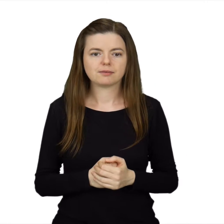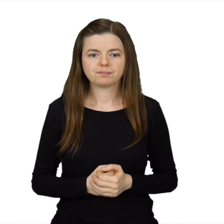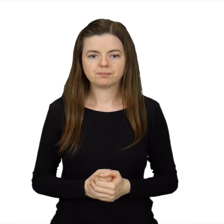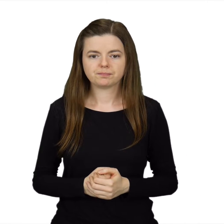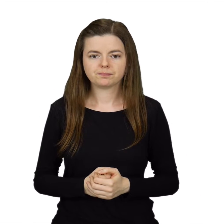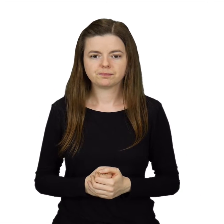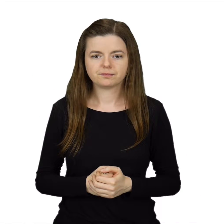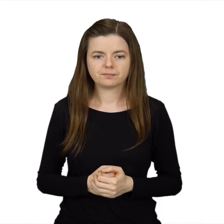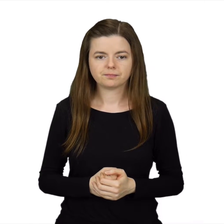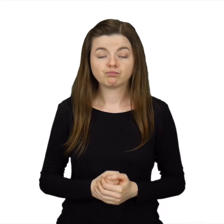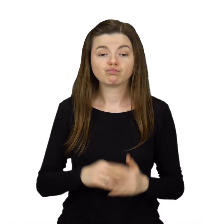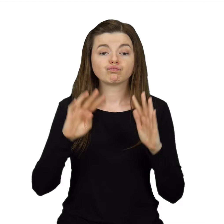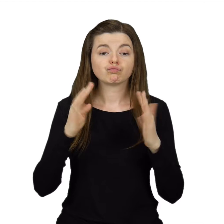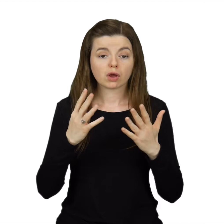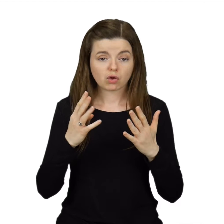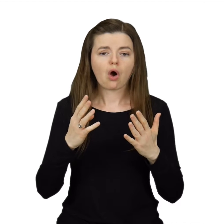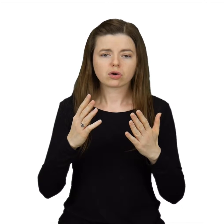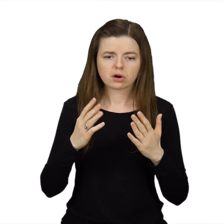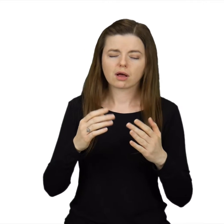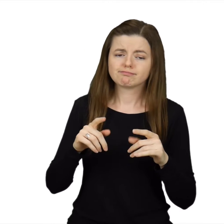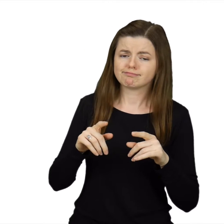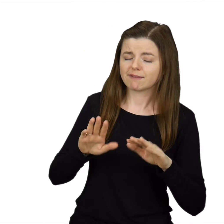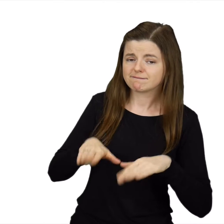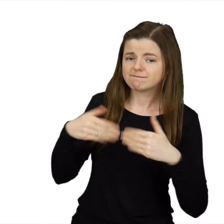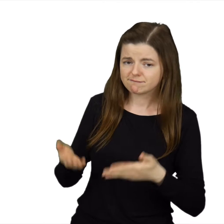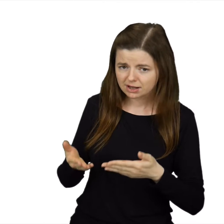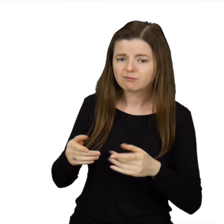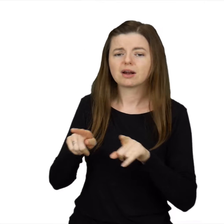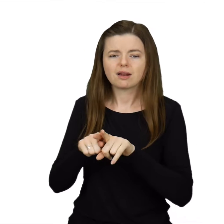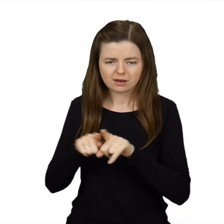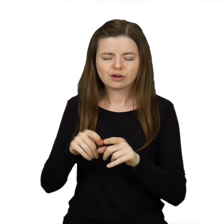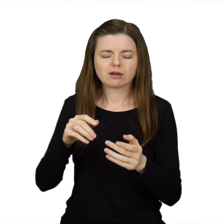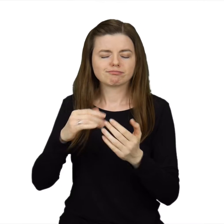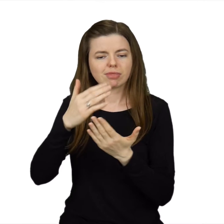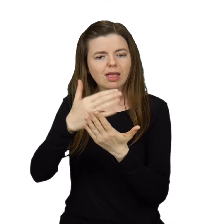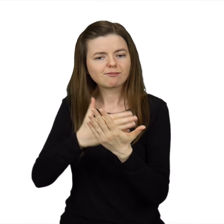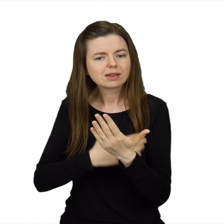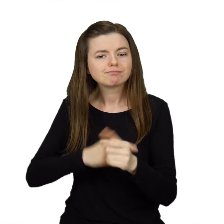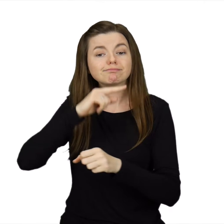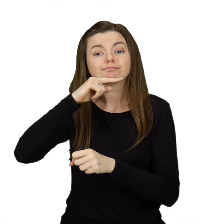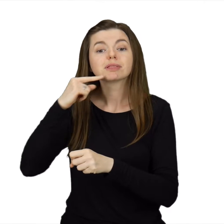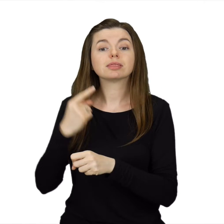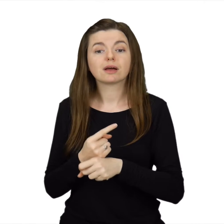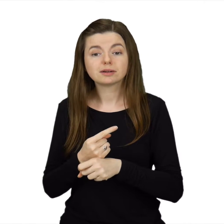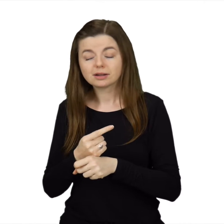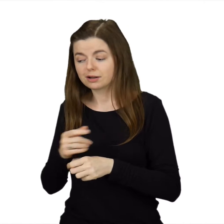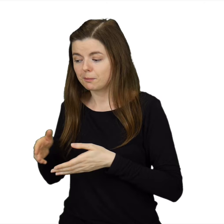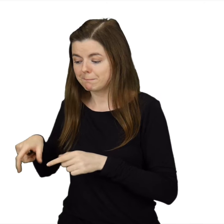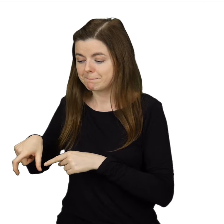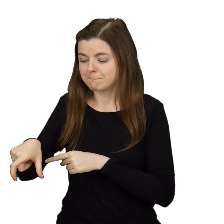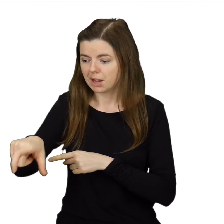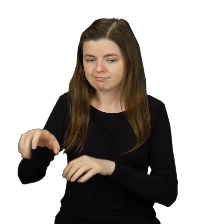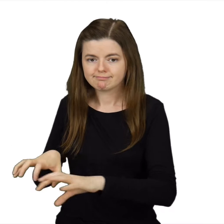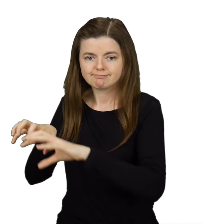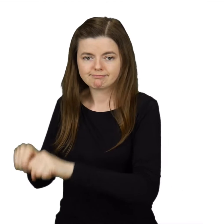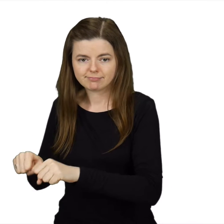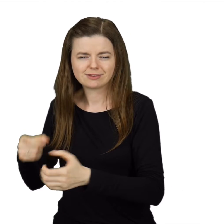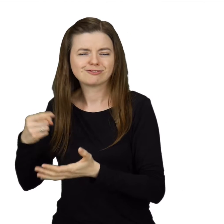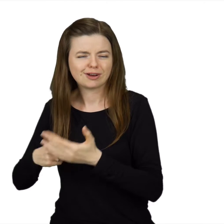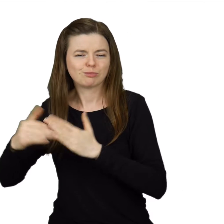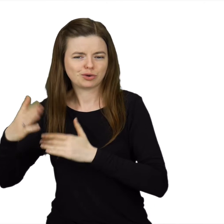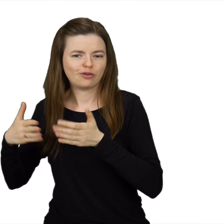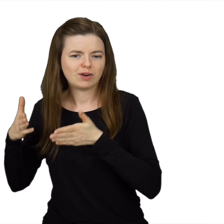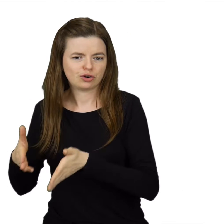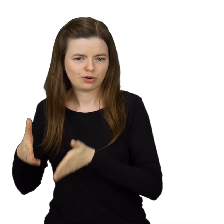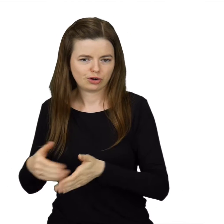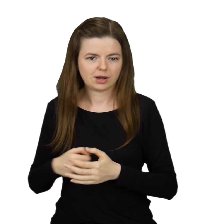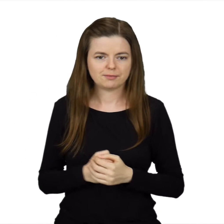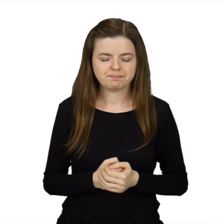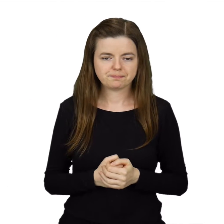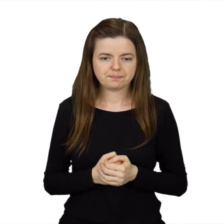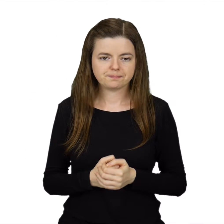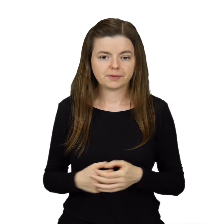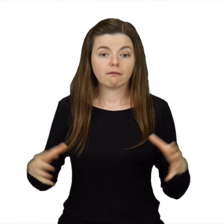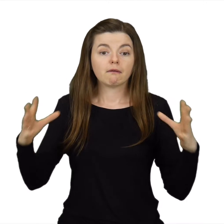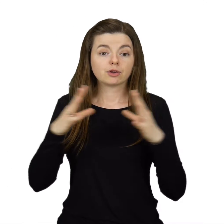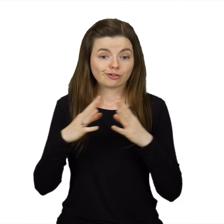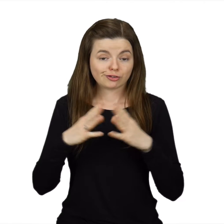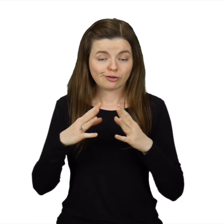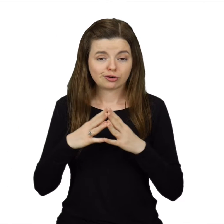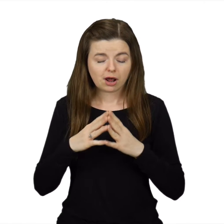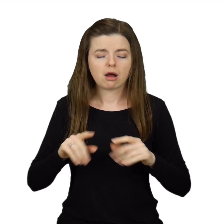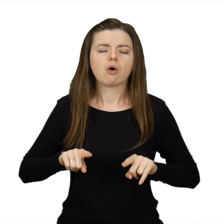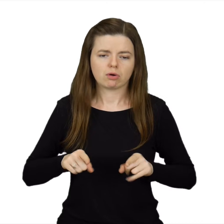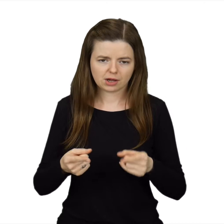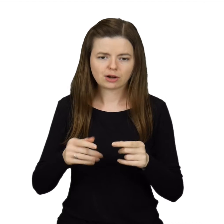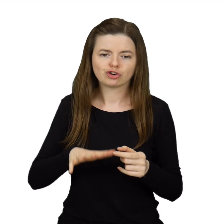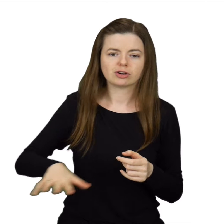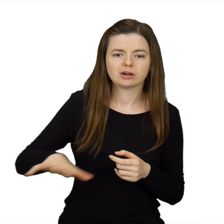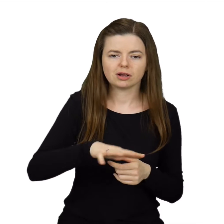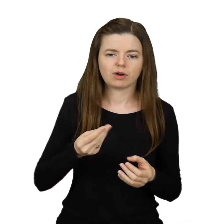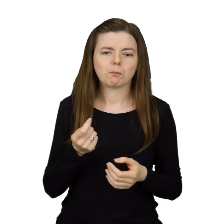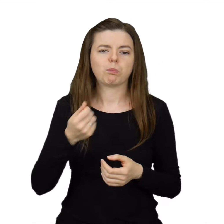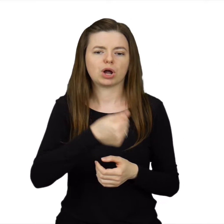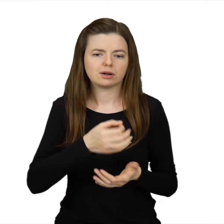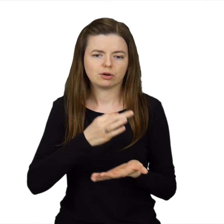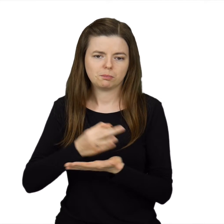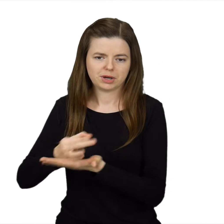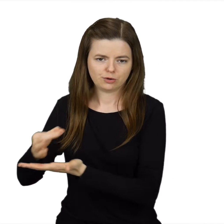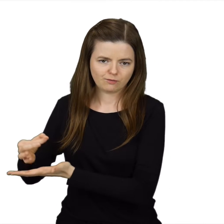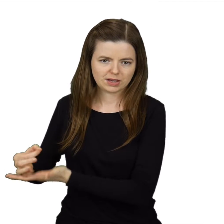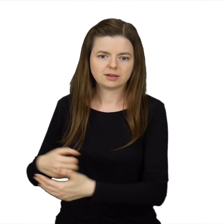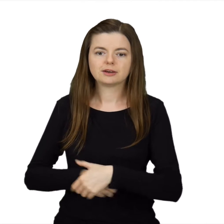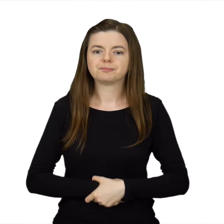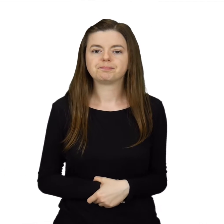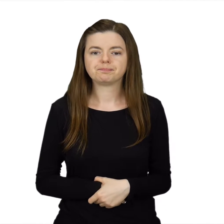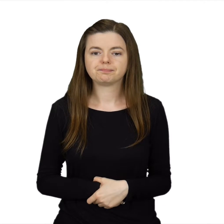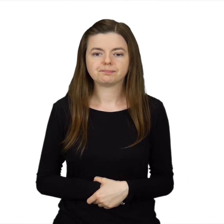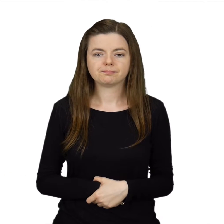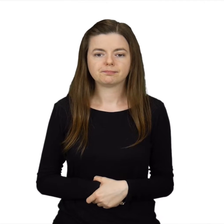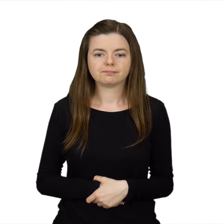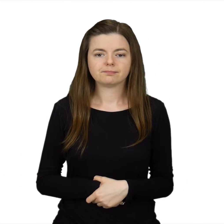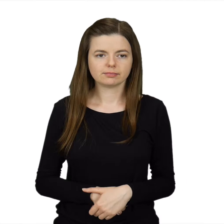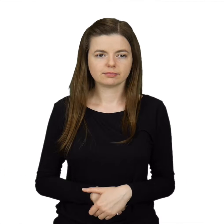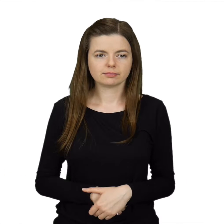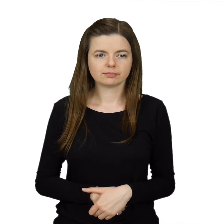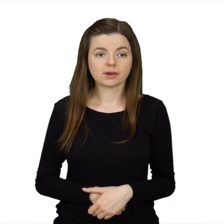wydawanie i ewidencja decyzji na zajęcie pasa drogowego,